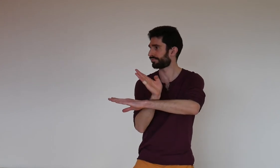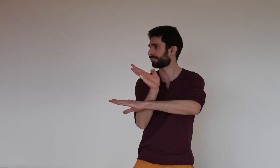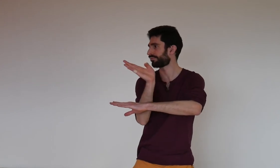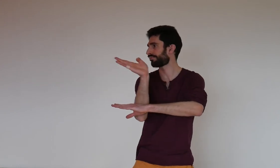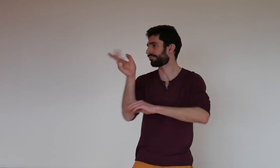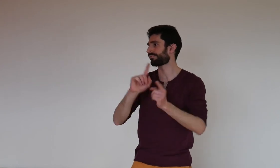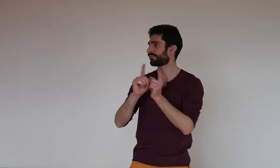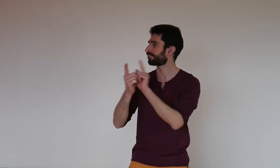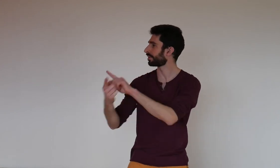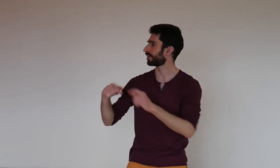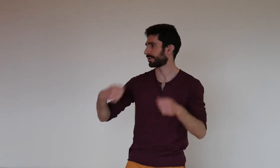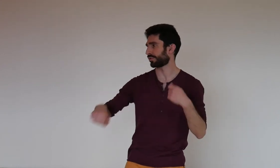le poil va s'assouplir.